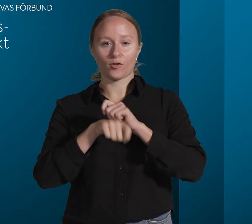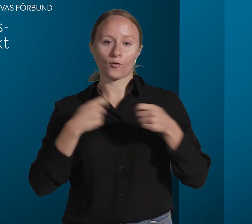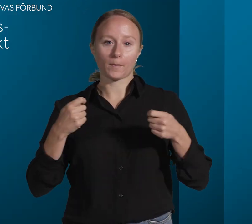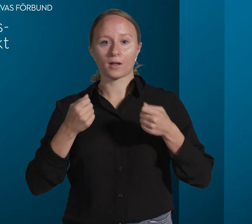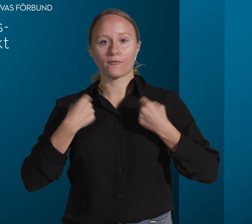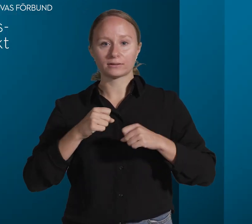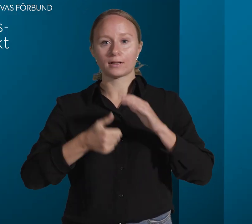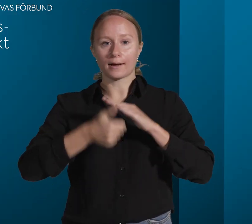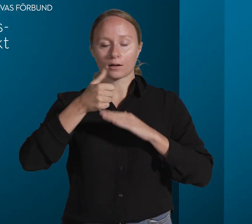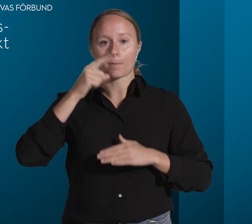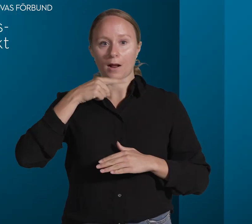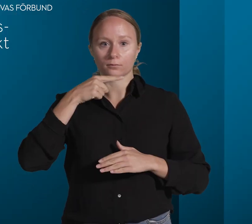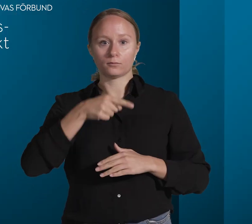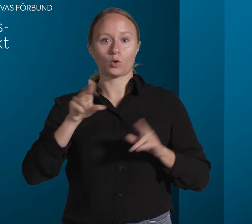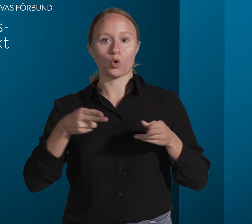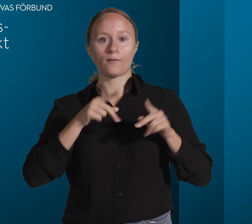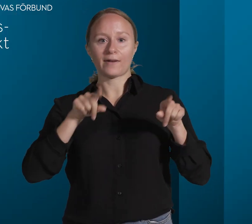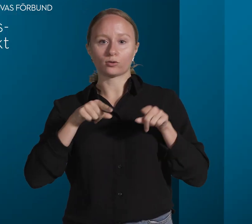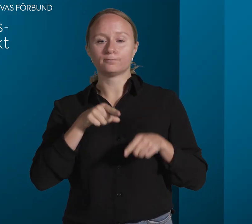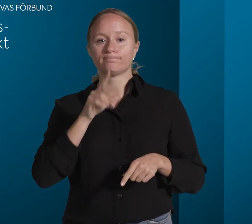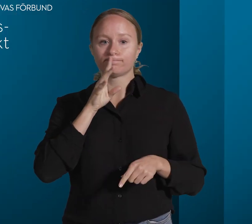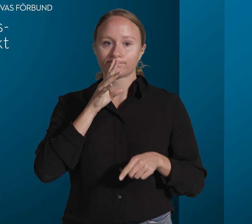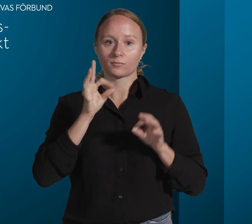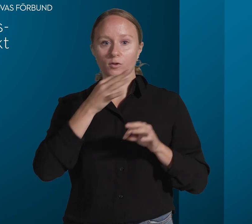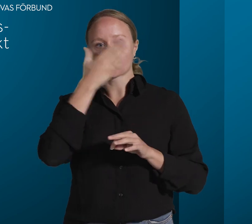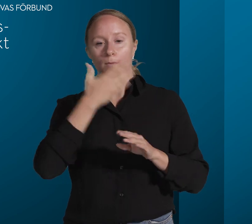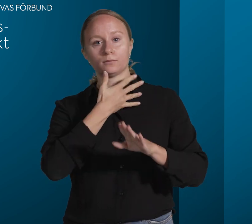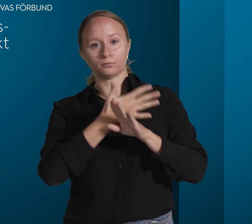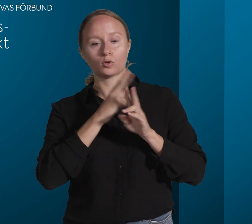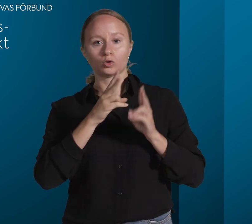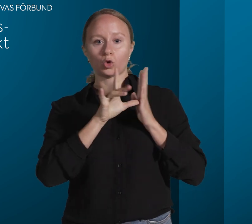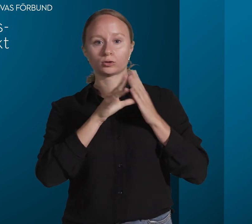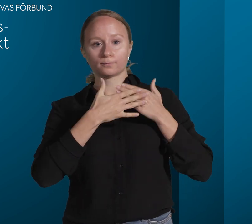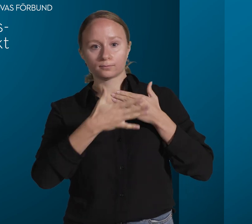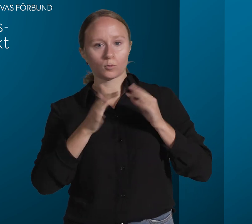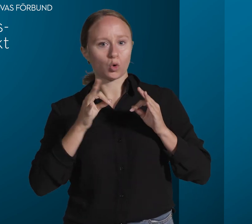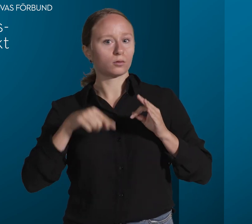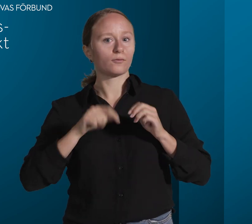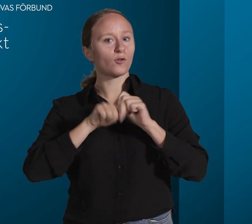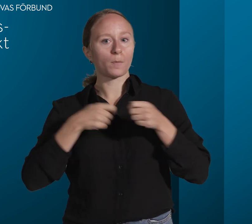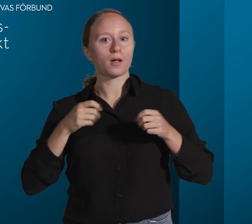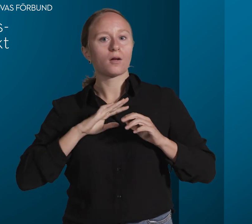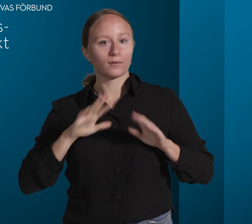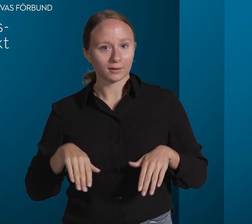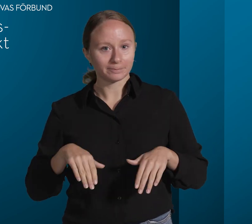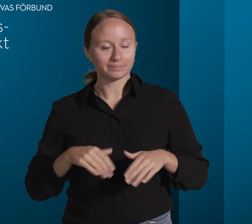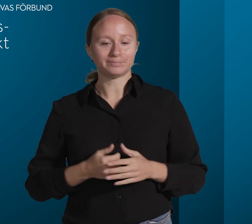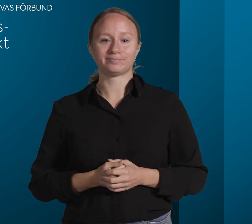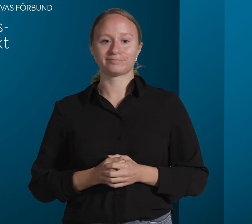Förbundets verksamhetsledare Markku Jokinen berättar i en ny video - om vad förbundet har haft för sig under sommaren och början av hösten.